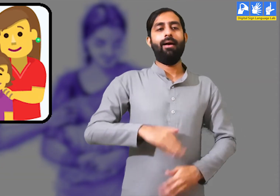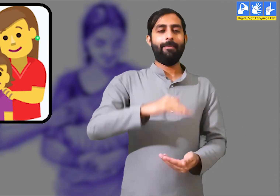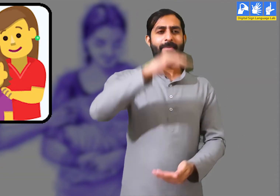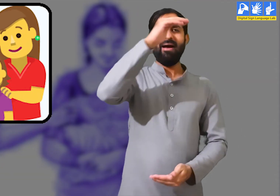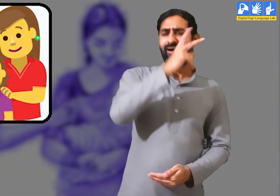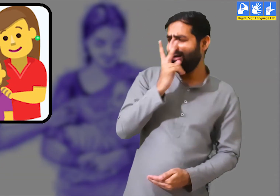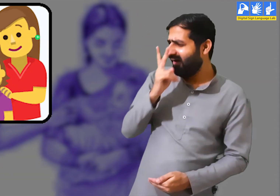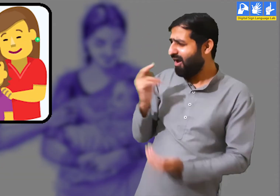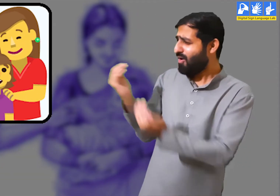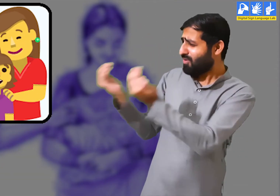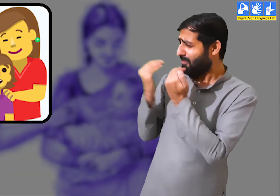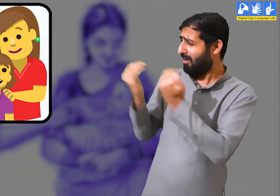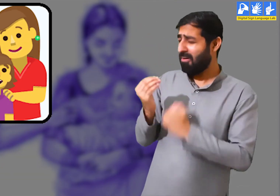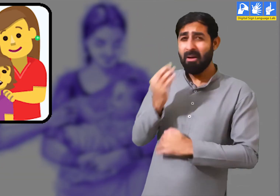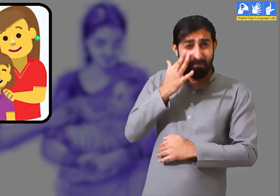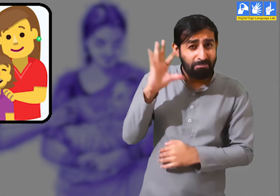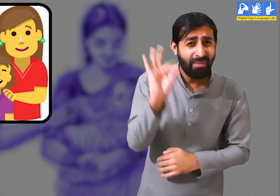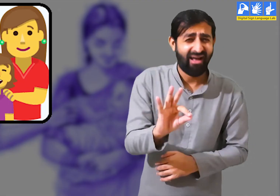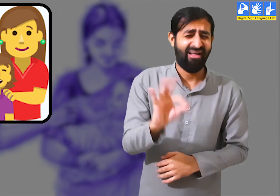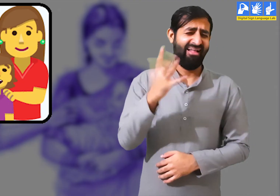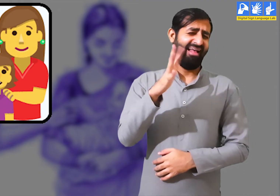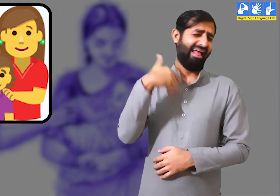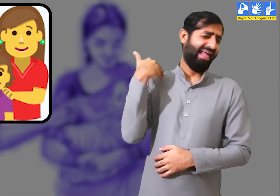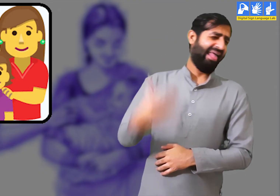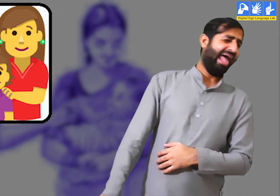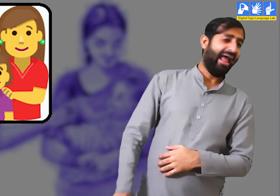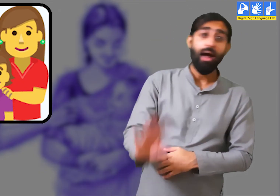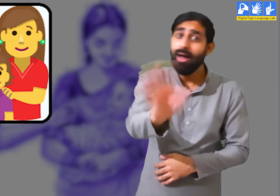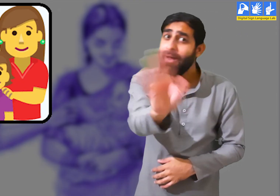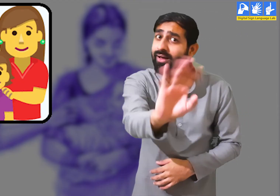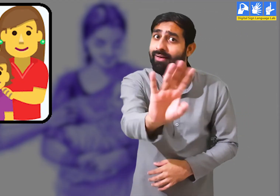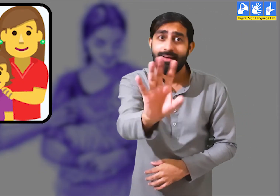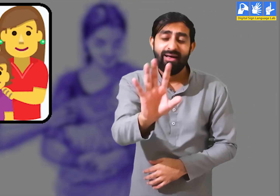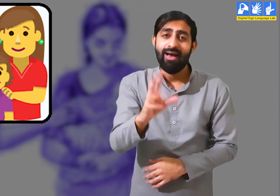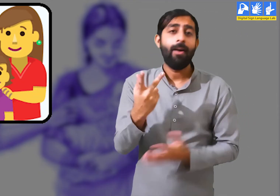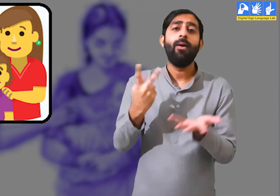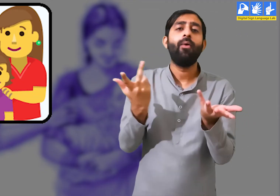बड़े होने पर बच्चों को कभी भी अपने माता पिता का तिरस्कार कर उन्हें महत्वहीन नहीं समझना चाहिए।